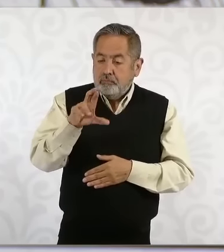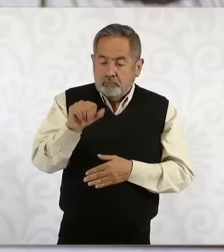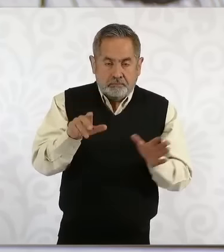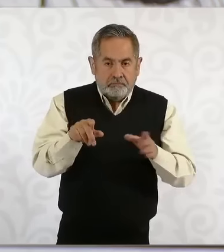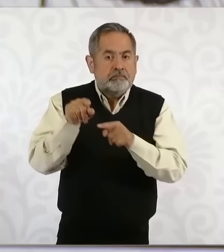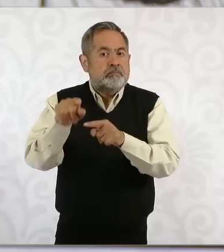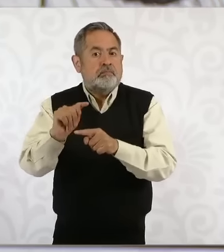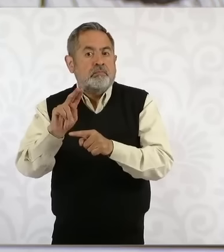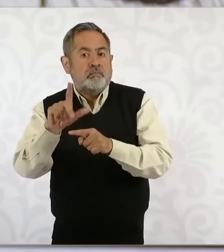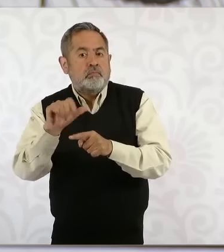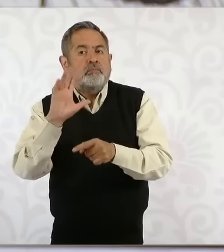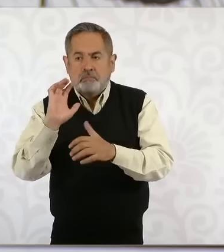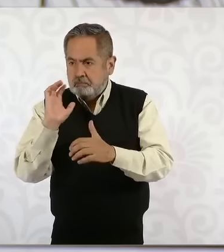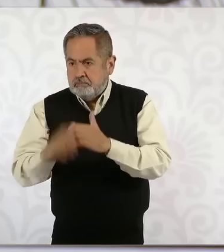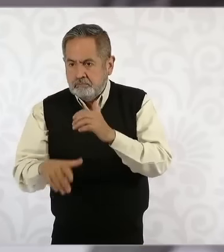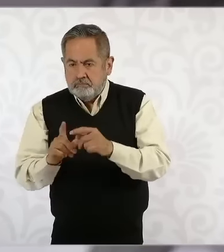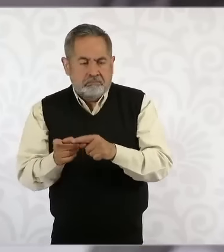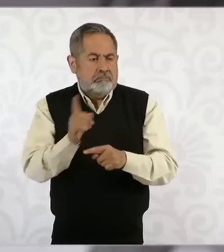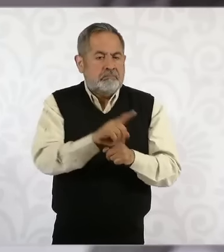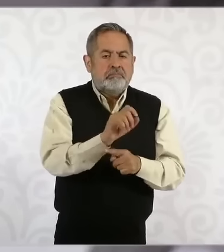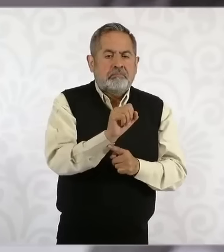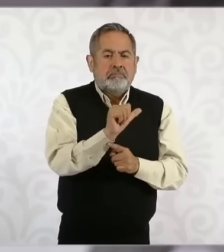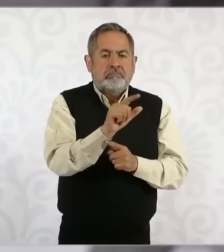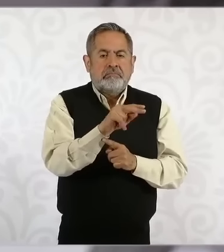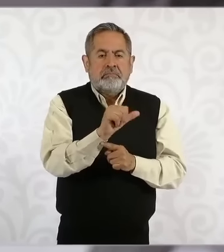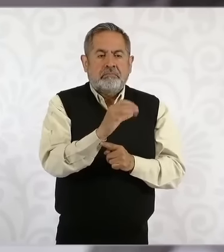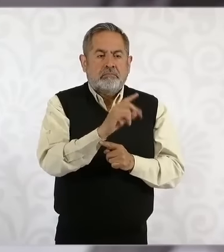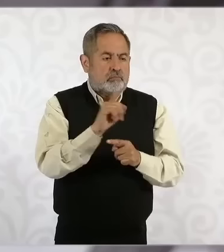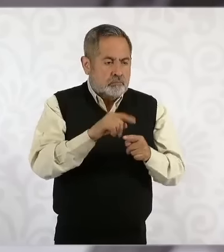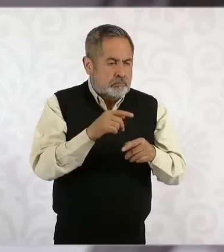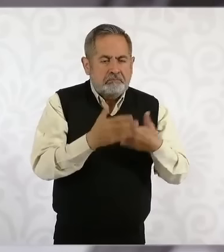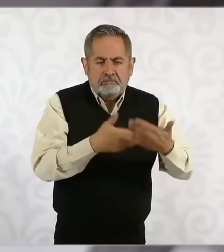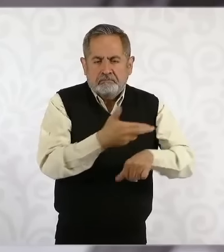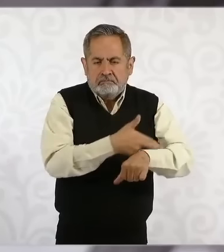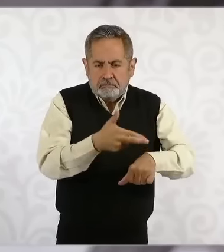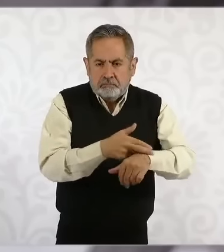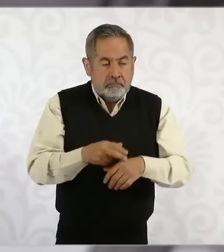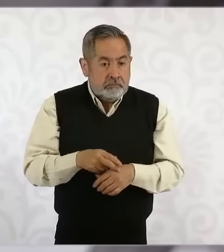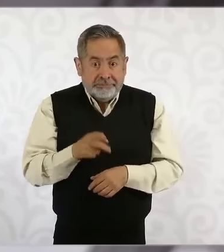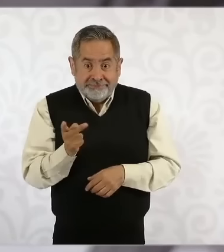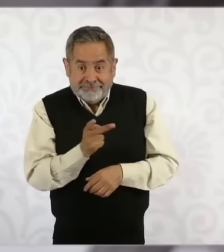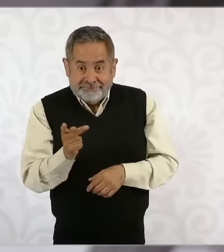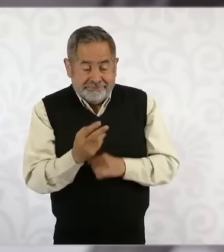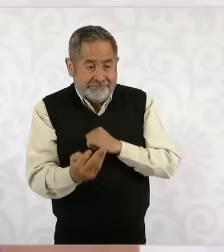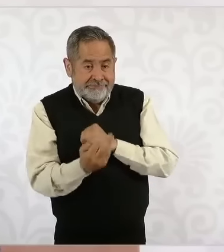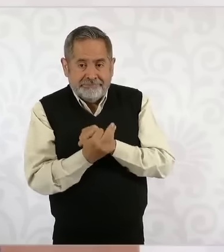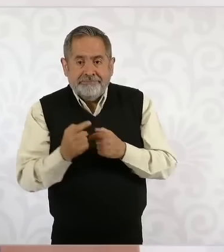y la de Salina Cruz sigue en proceso. ¿Qué nos garantiza eso? Que se produzca más gasolinas.